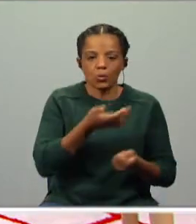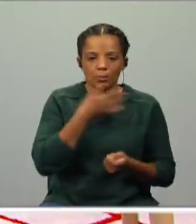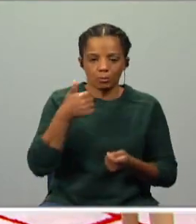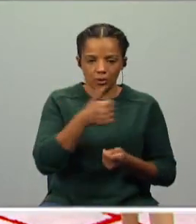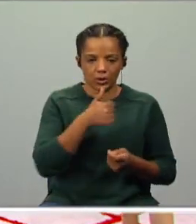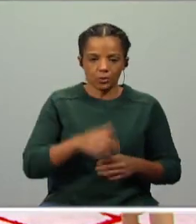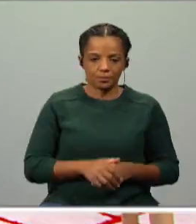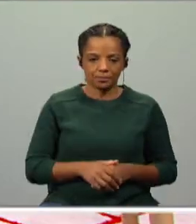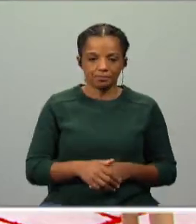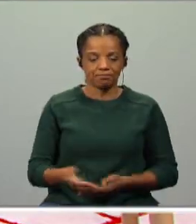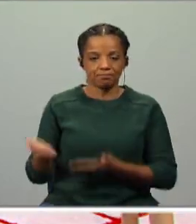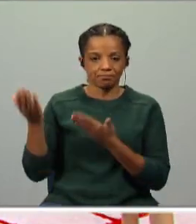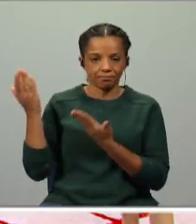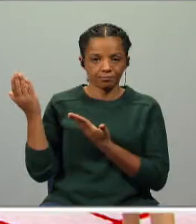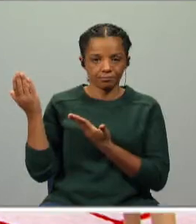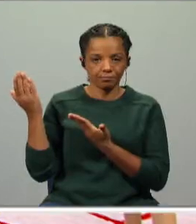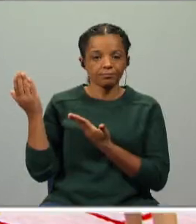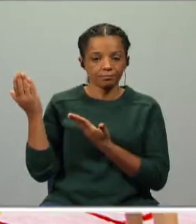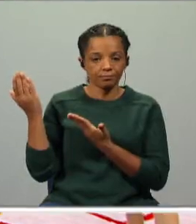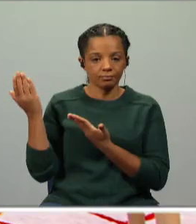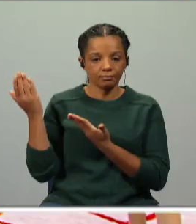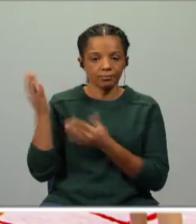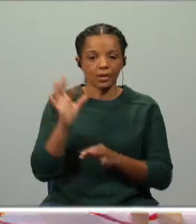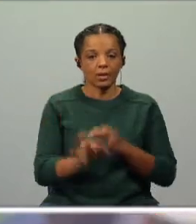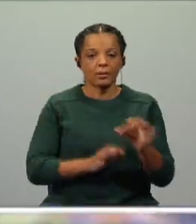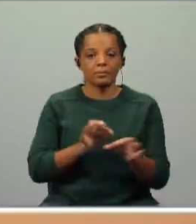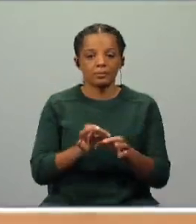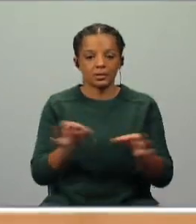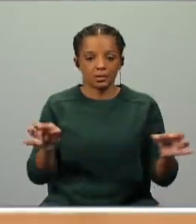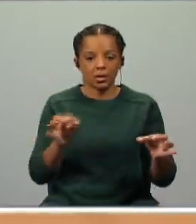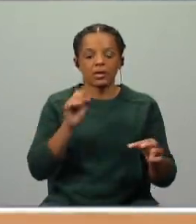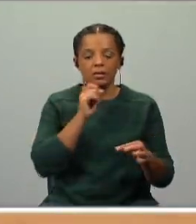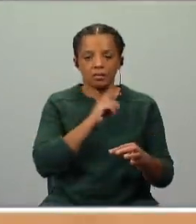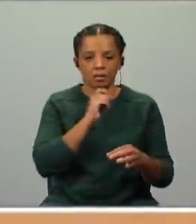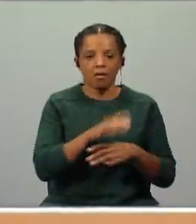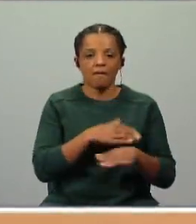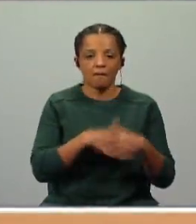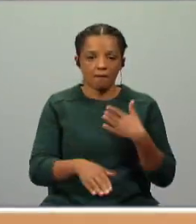E aqui está um presente que poderão fazer para quem vocês quiserem.